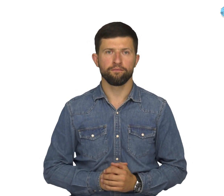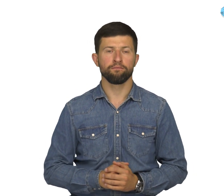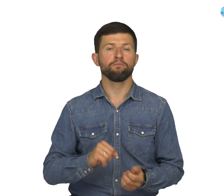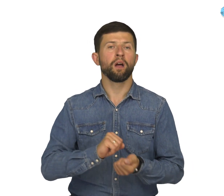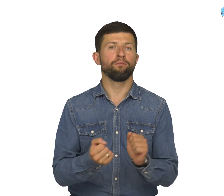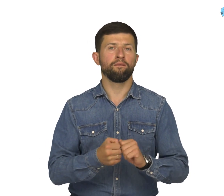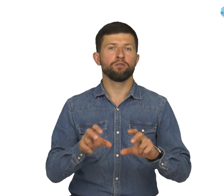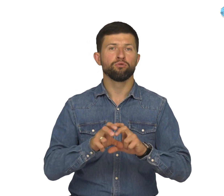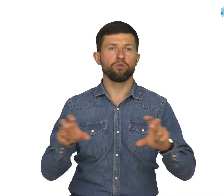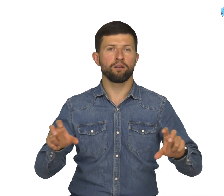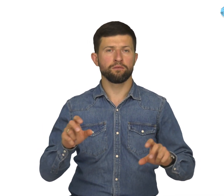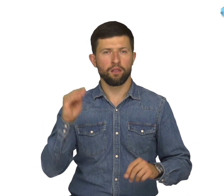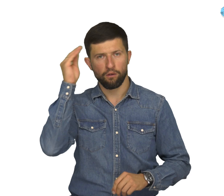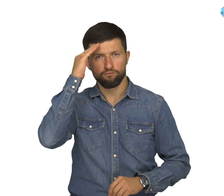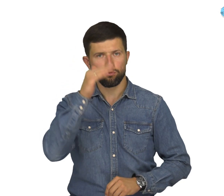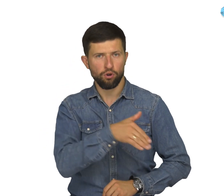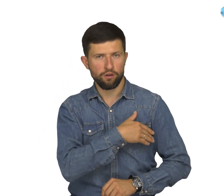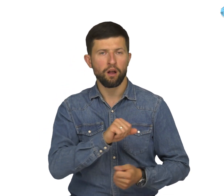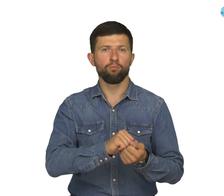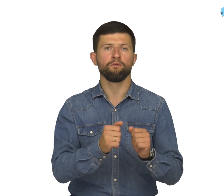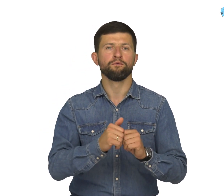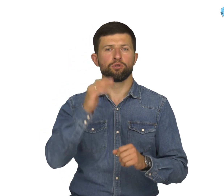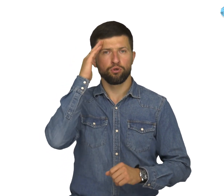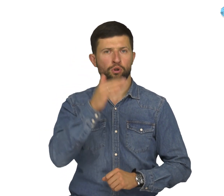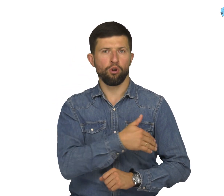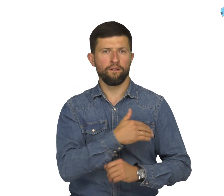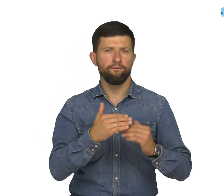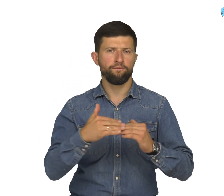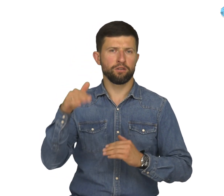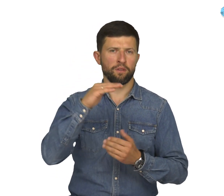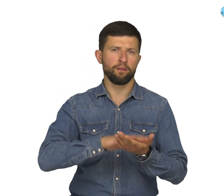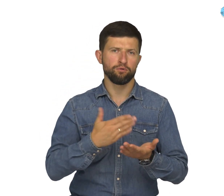lub 2) w trakcie nauki w szkole lub w szkole wyższej,